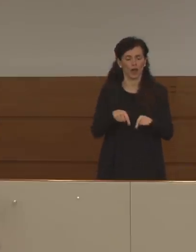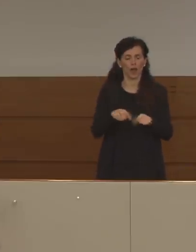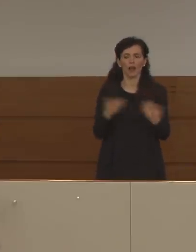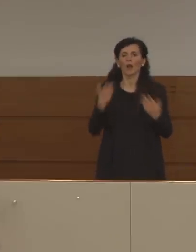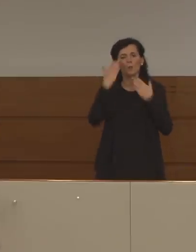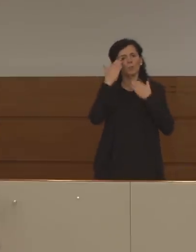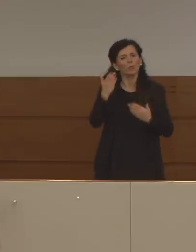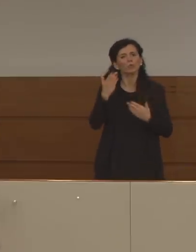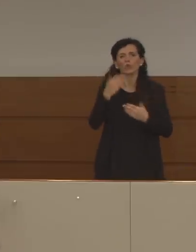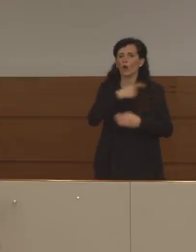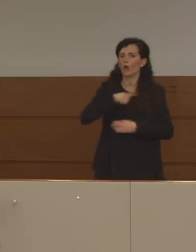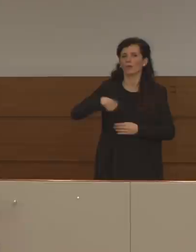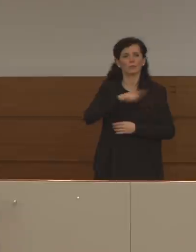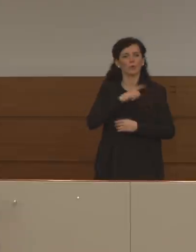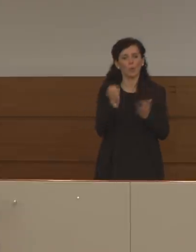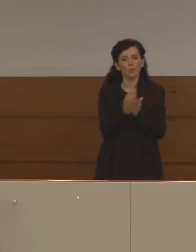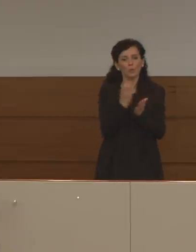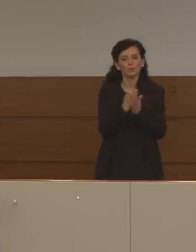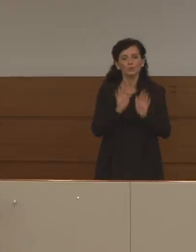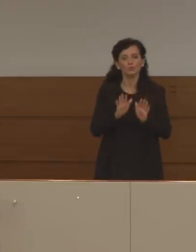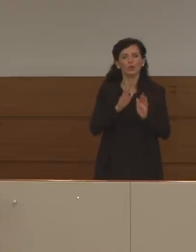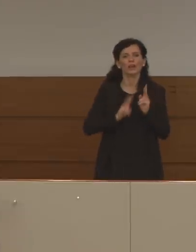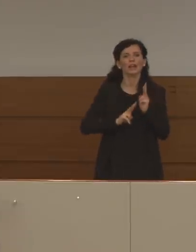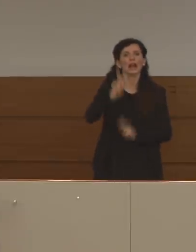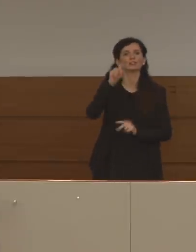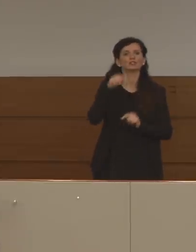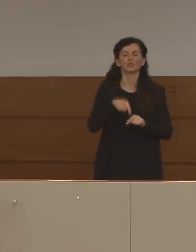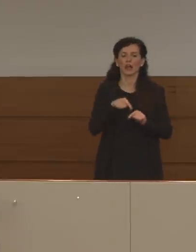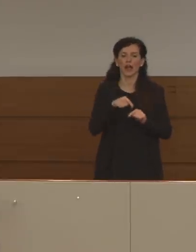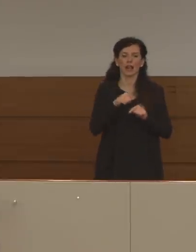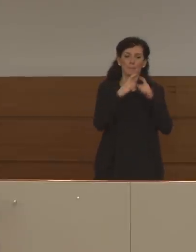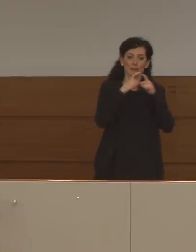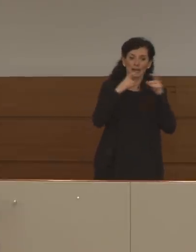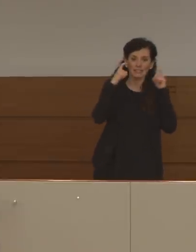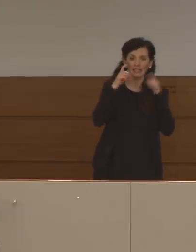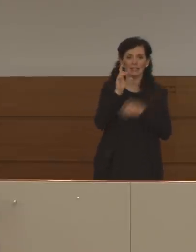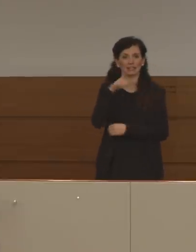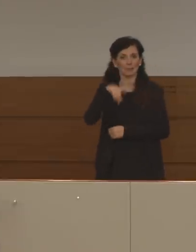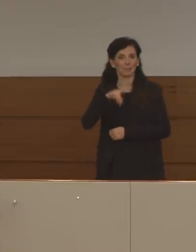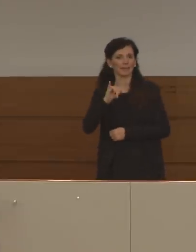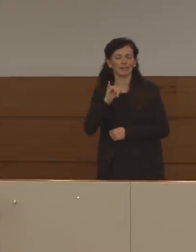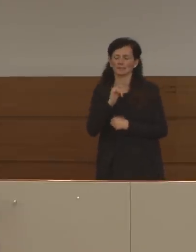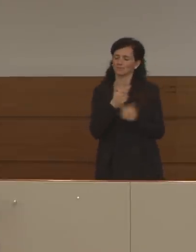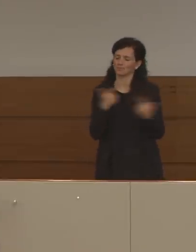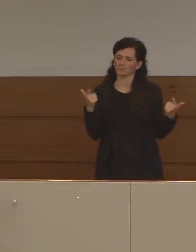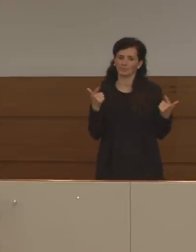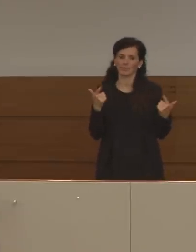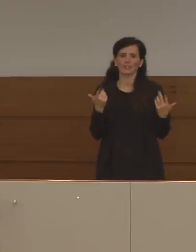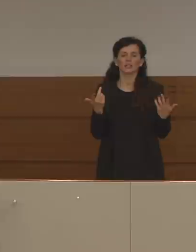produzione nazionale di mascherine e di dpi forse perché il mercato le ha giudicate